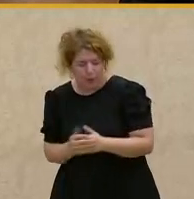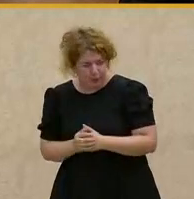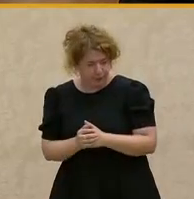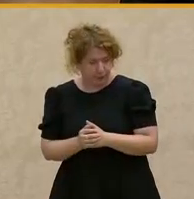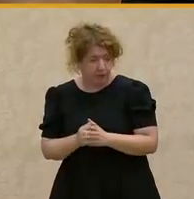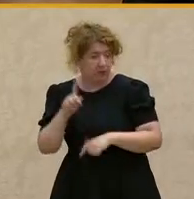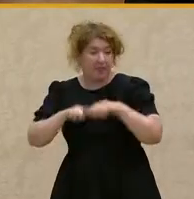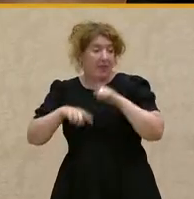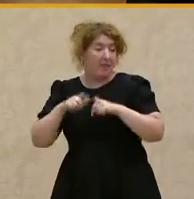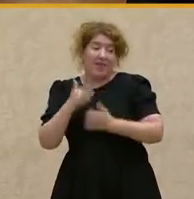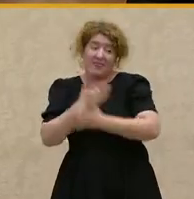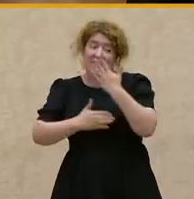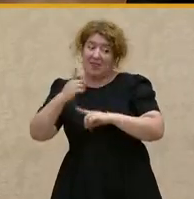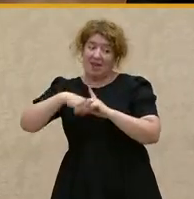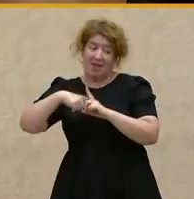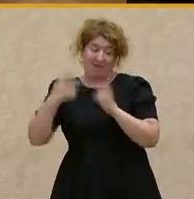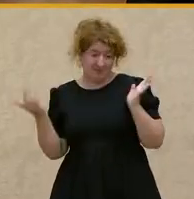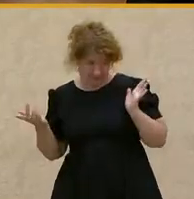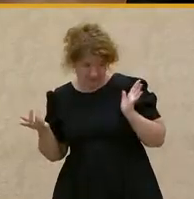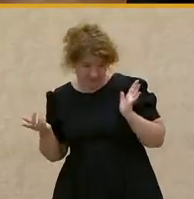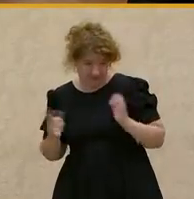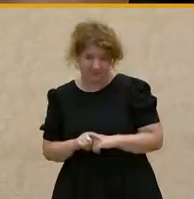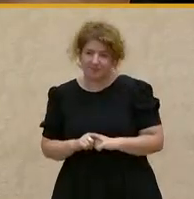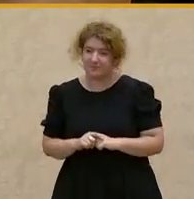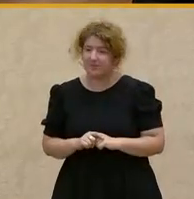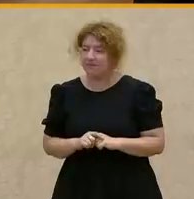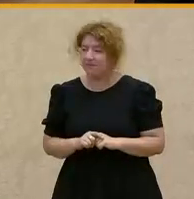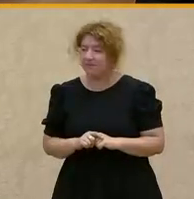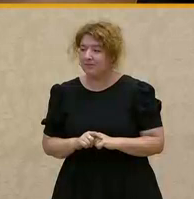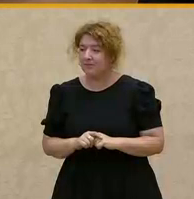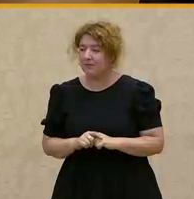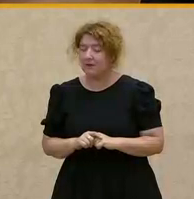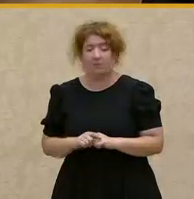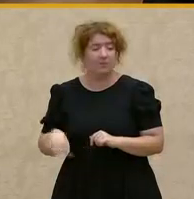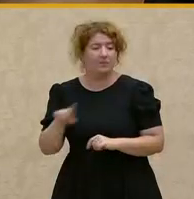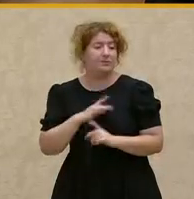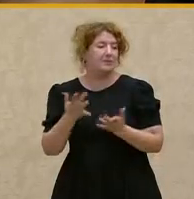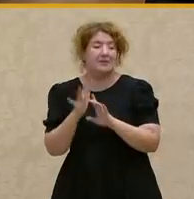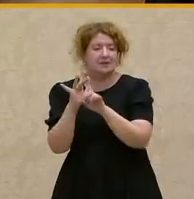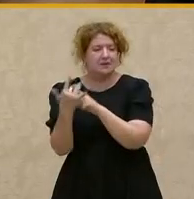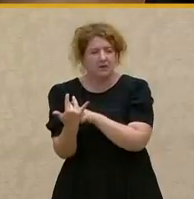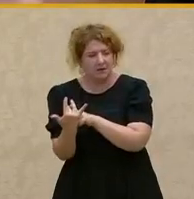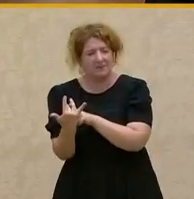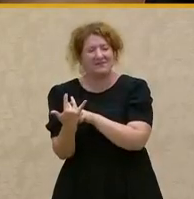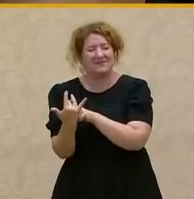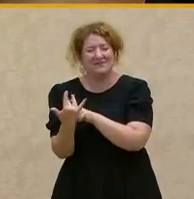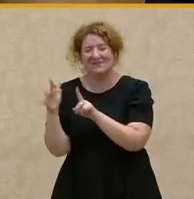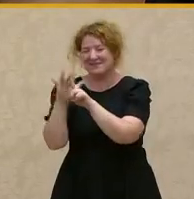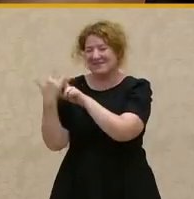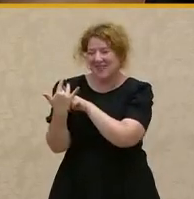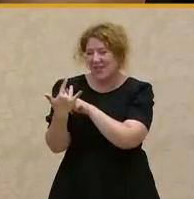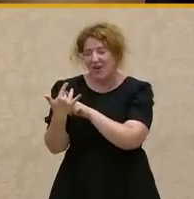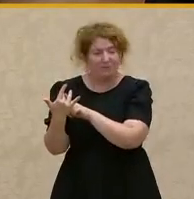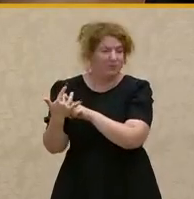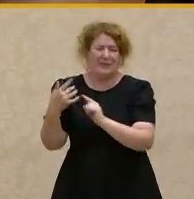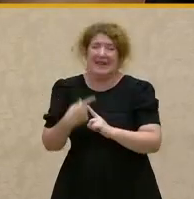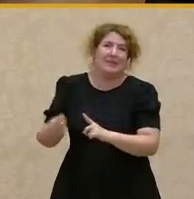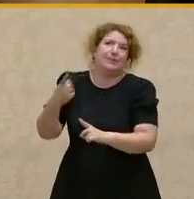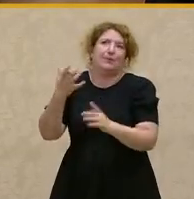de discapacidad. En los casos más extremos, los afectados, las personas afectadas ya no podrían